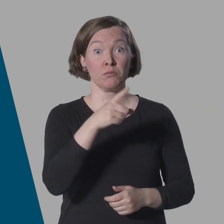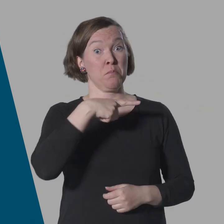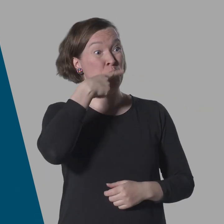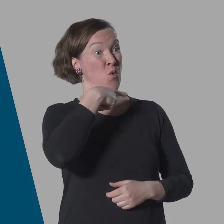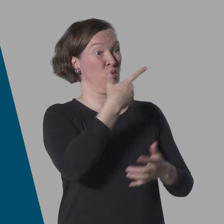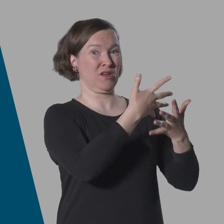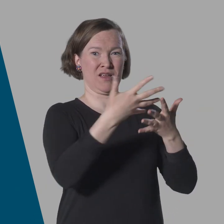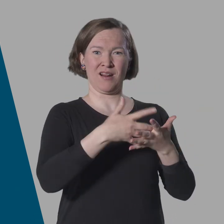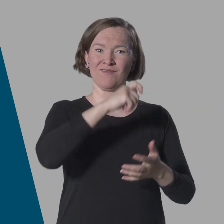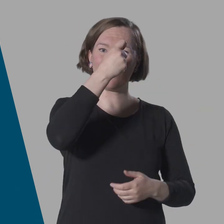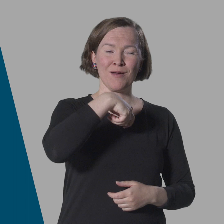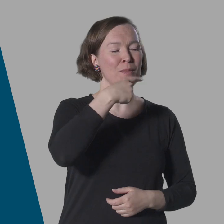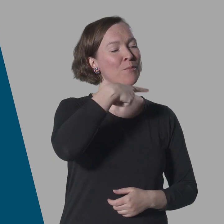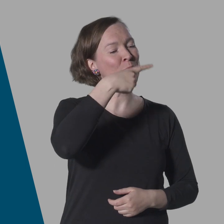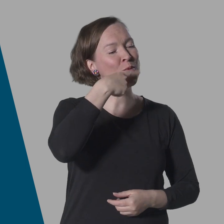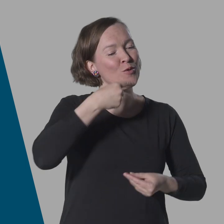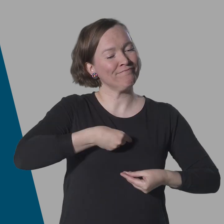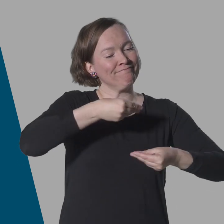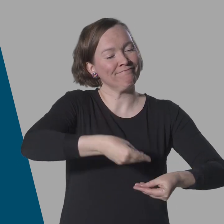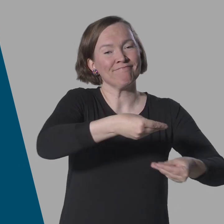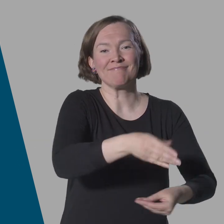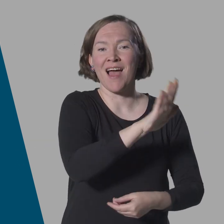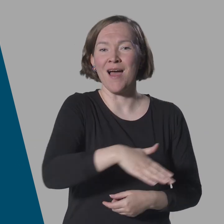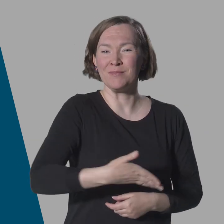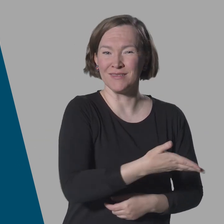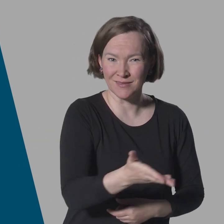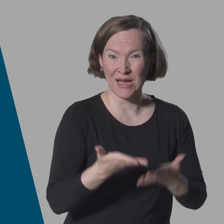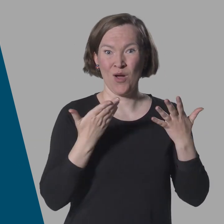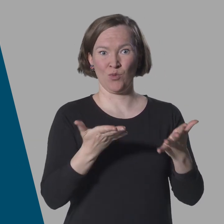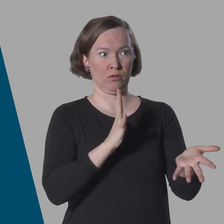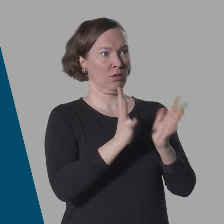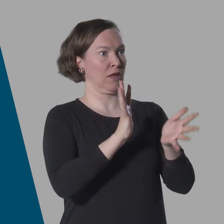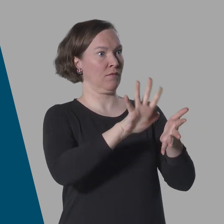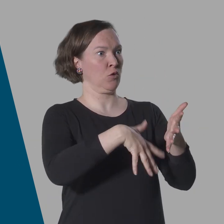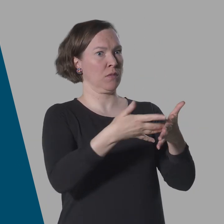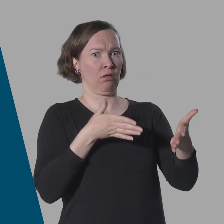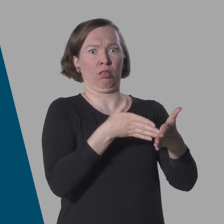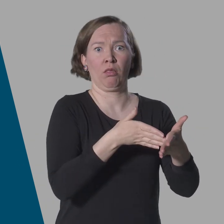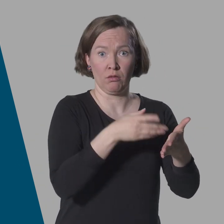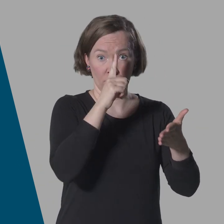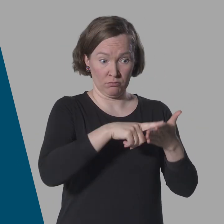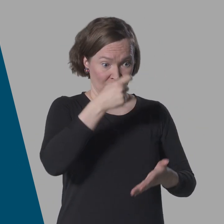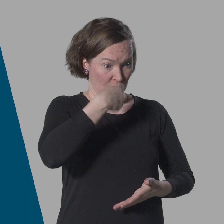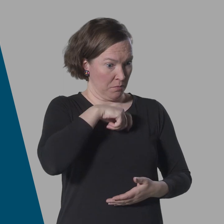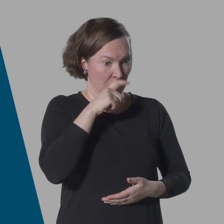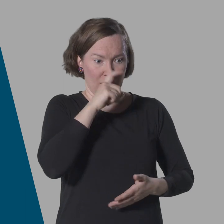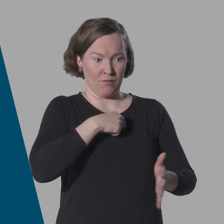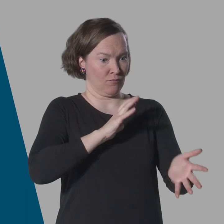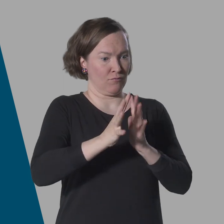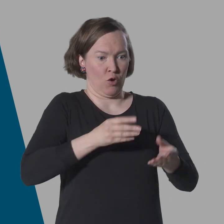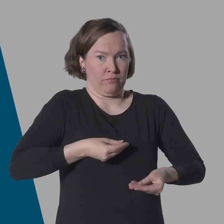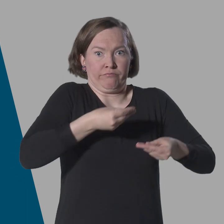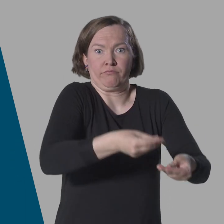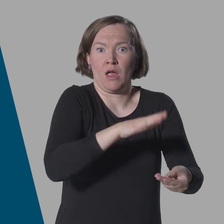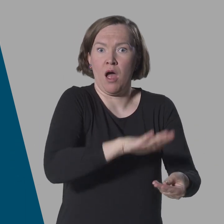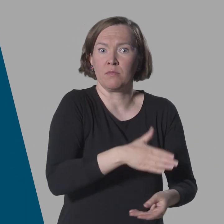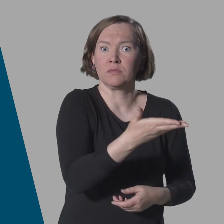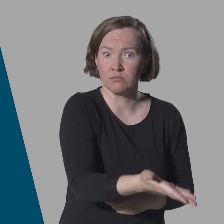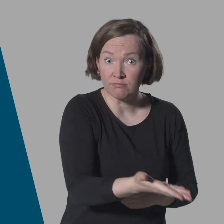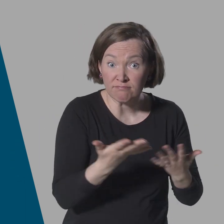Viittomakieli ei siis siirry vanhemmilta lapselle puhuttujen kielten tavoin, -